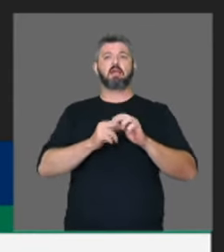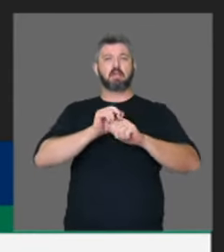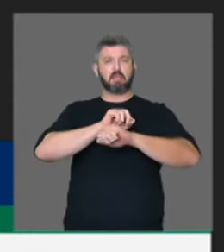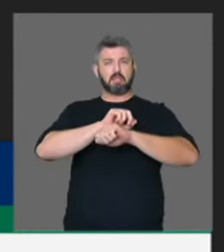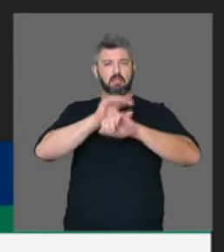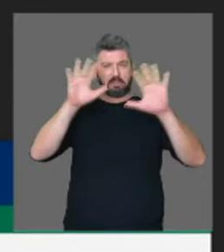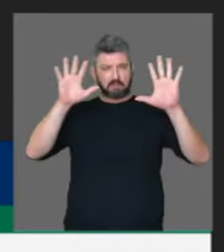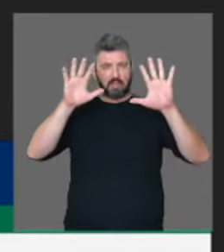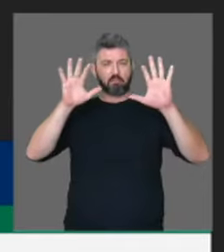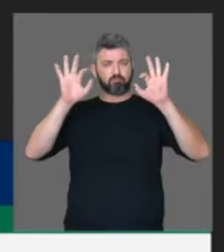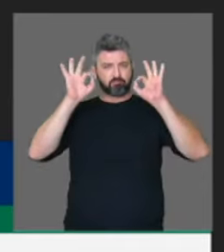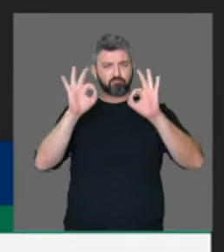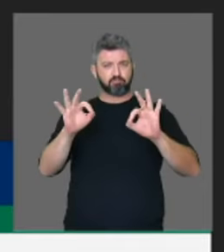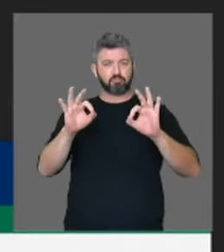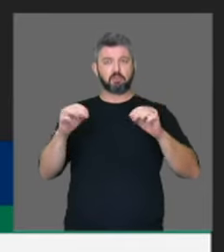PRINCÍPIOS DA CIÊNCIA, DO MINISTÉRIO DA SAÚDE, DA OMS,